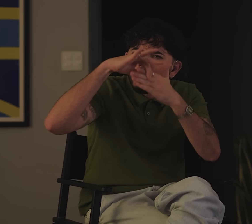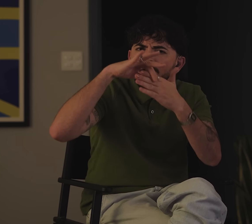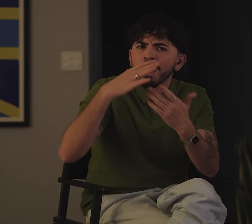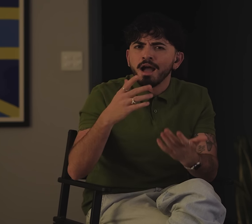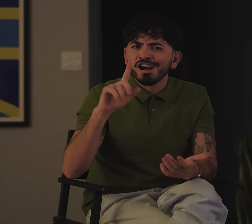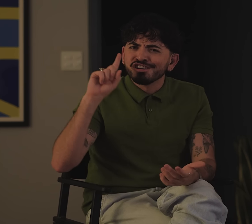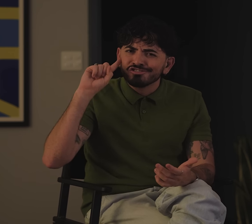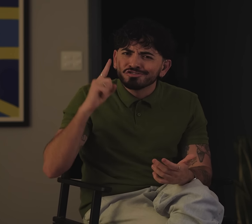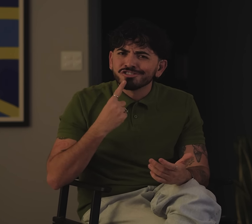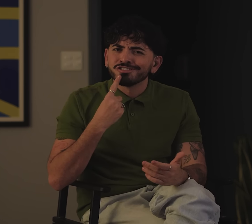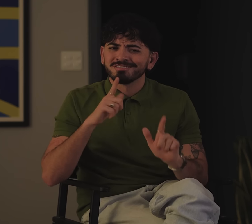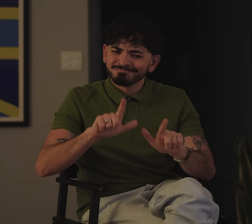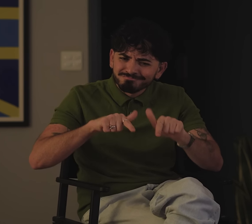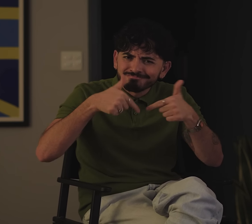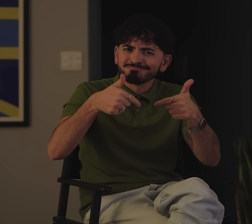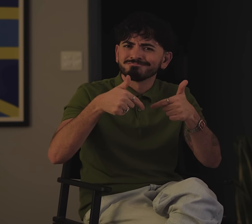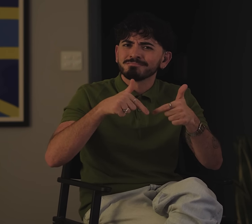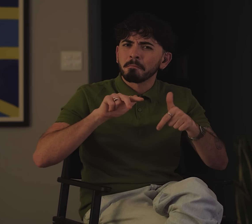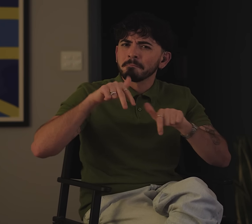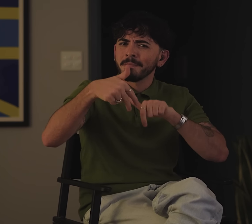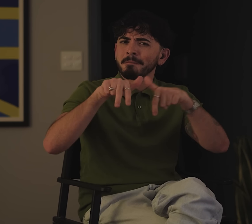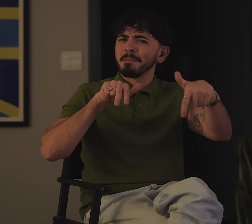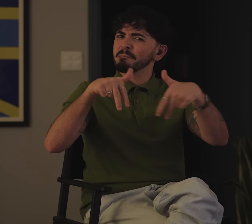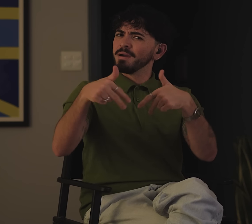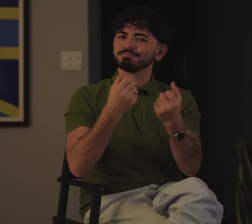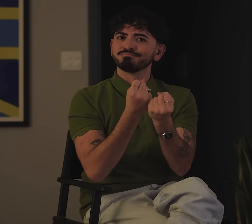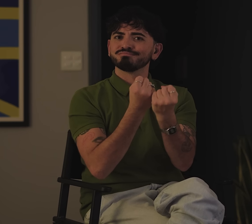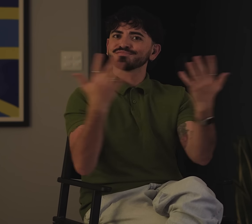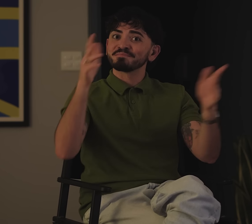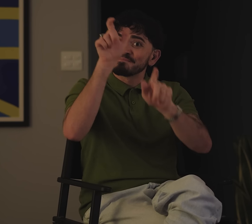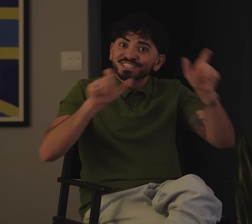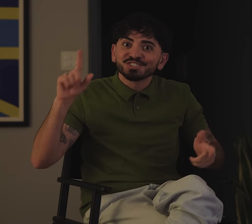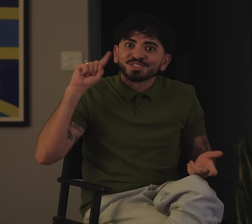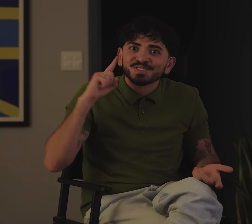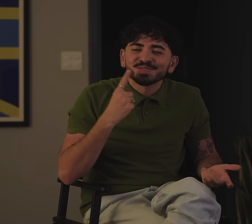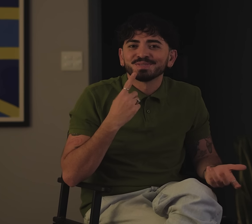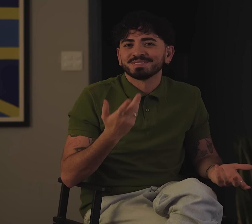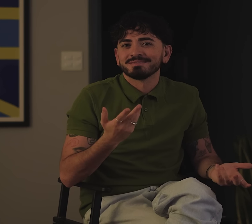Pode liderar uma equipe, ocupar um palco, empreender… Existem muitas pessoas surdas fazendo isso.